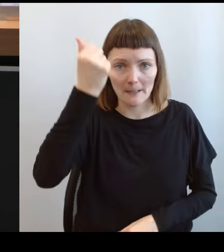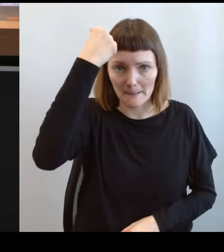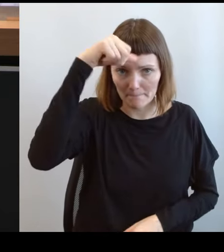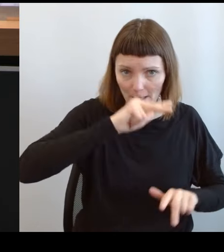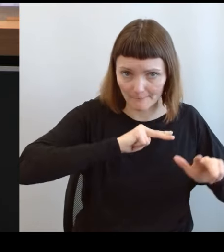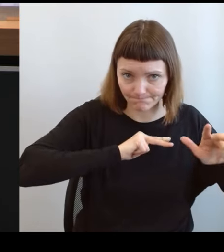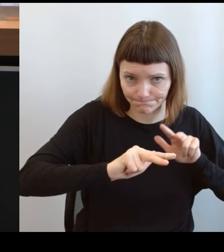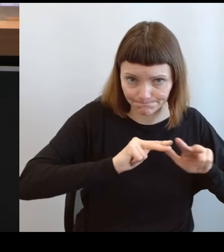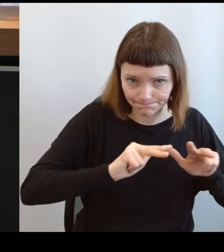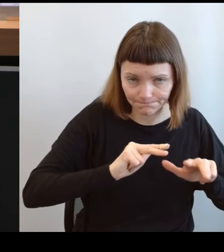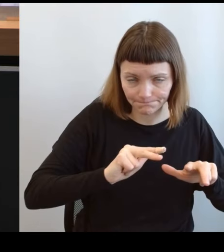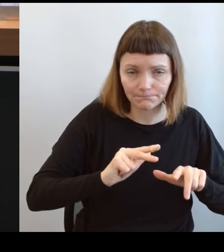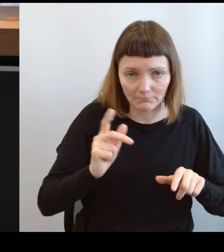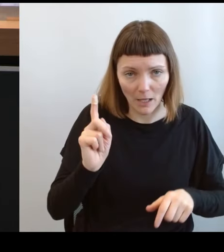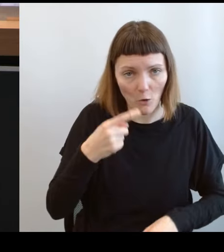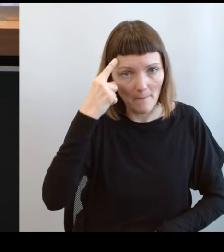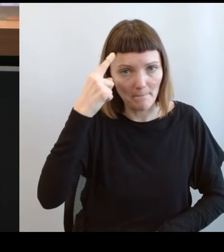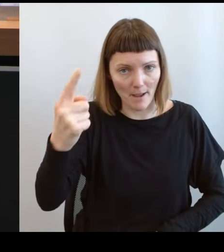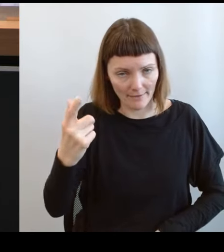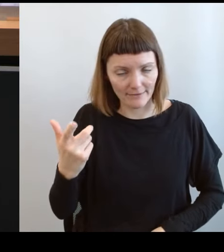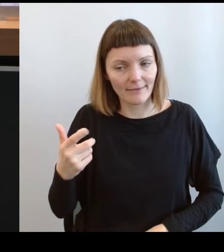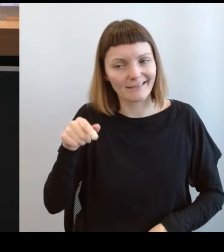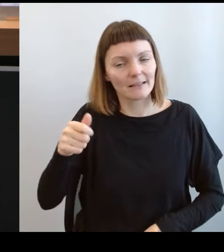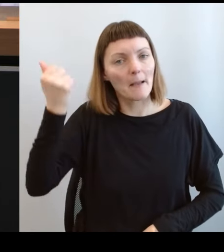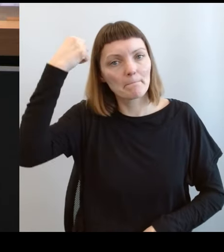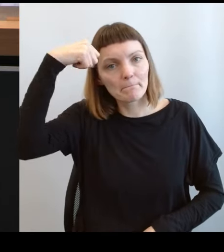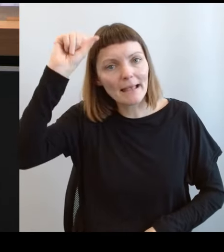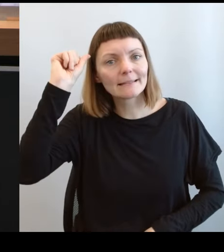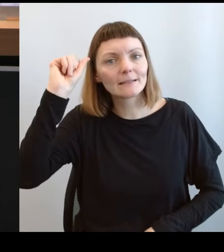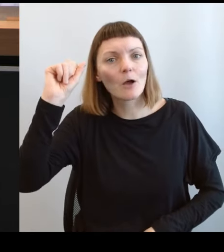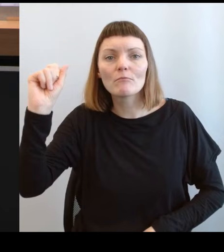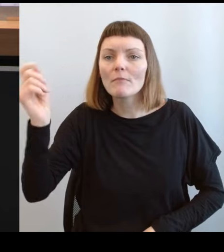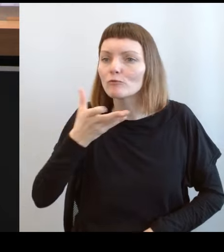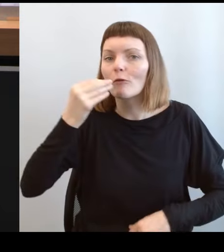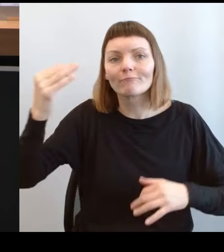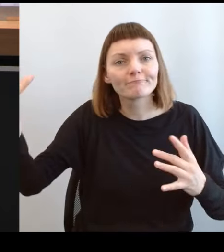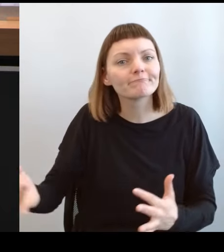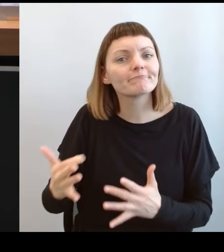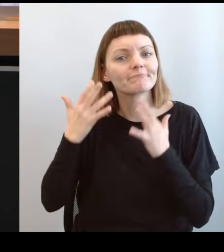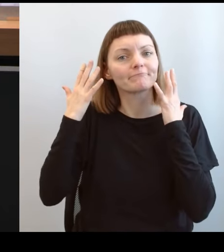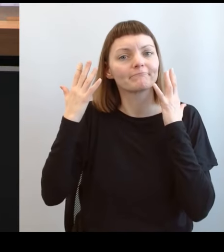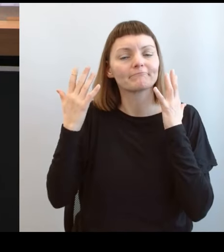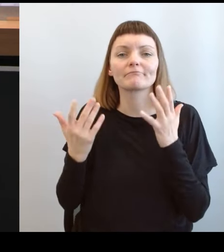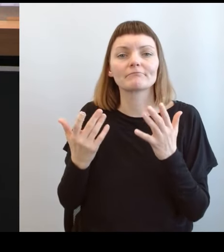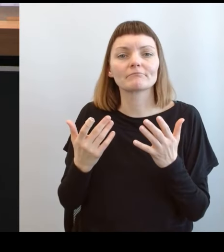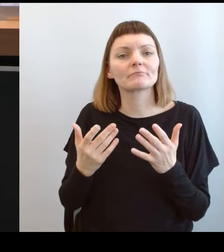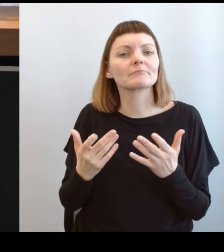dem auch keinen Abbruch tun wird, wenn hier die City Tax auf Gewerbetreibende eingeführt wird. Ganz im Gegenteil.